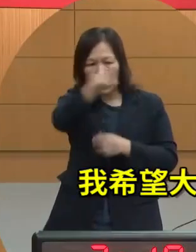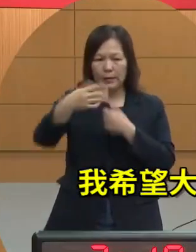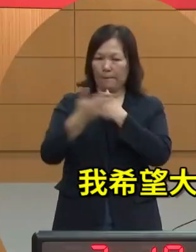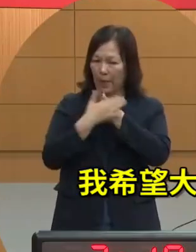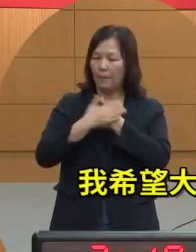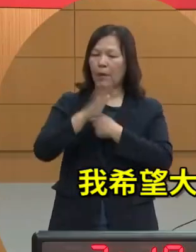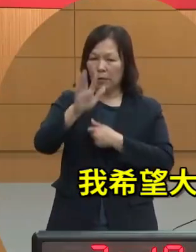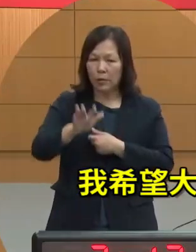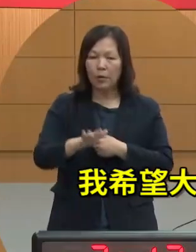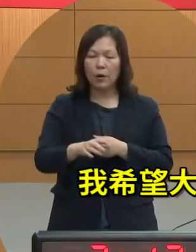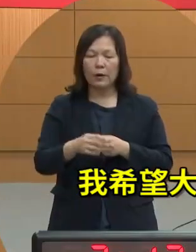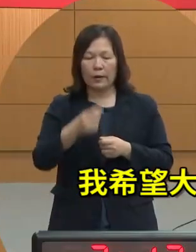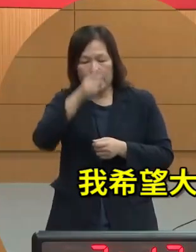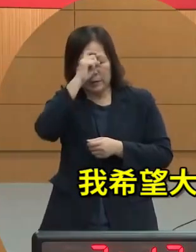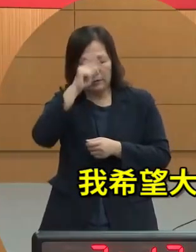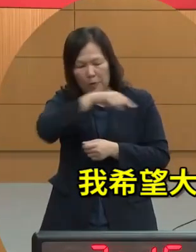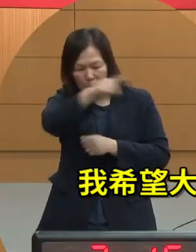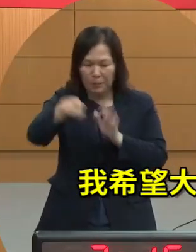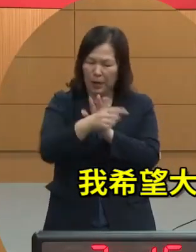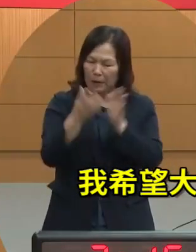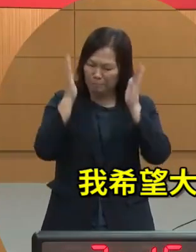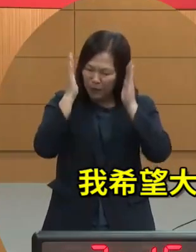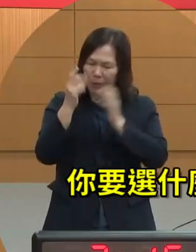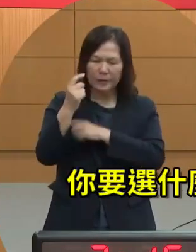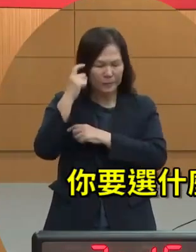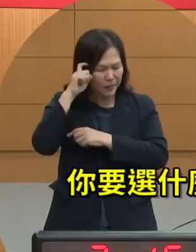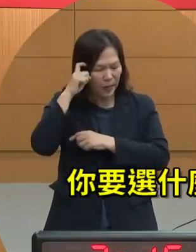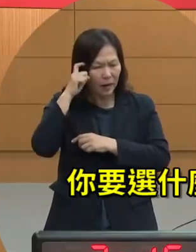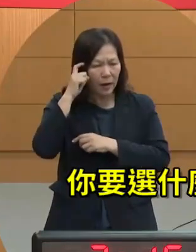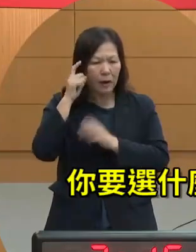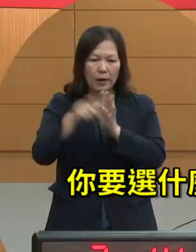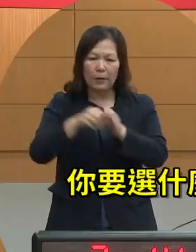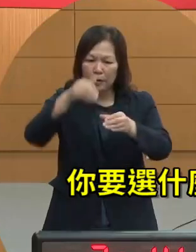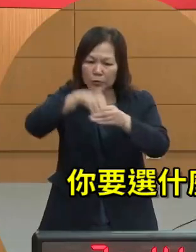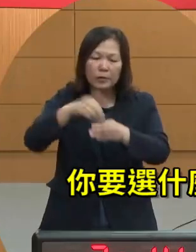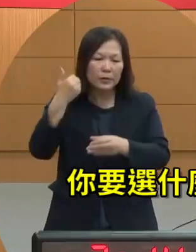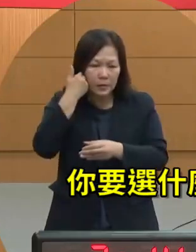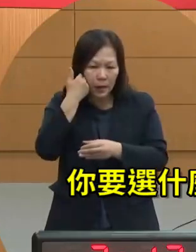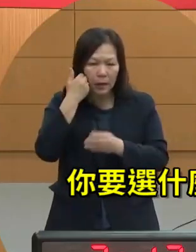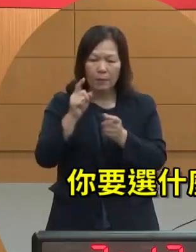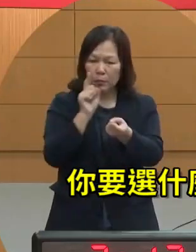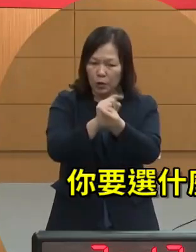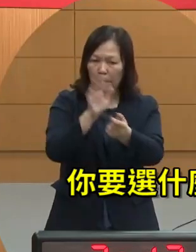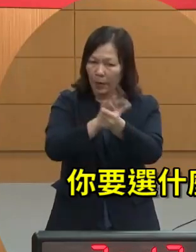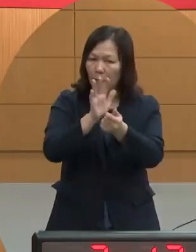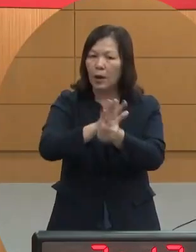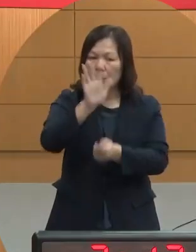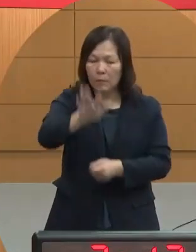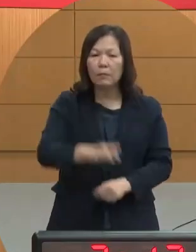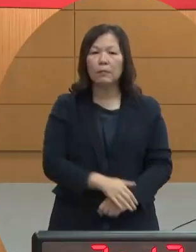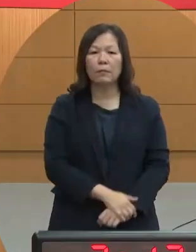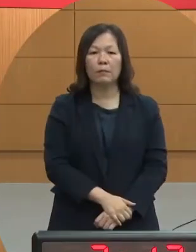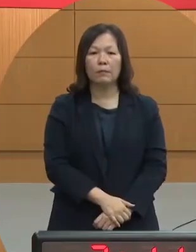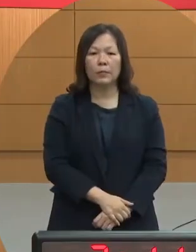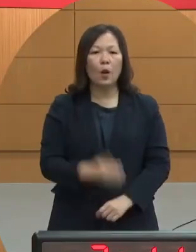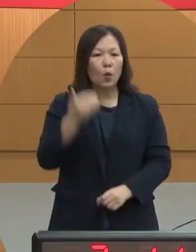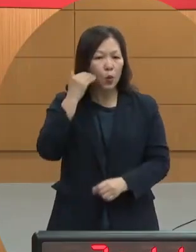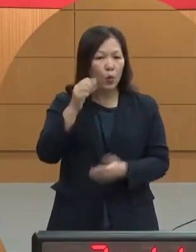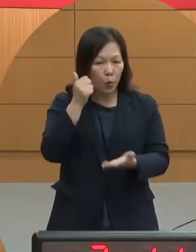我希望大家這次會認真好好的想一想 你要選什麼樣的人才是對你有幫助的人 如果你選了周佳琪